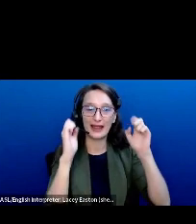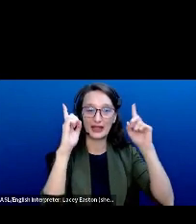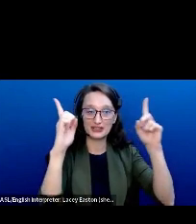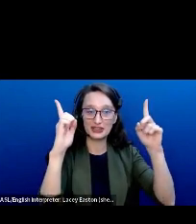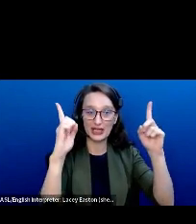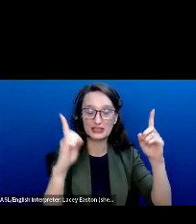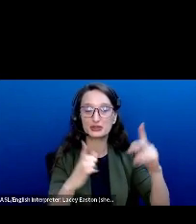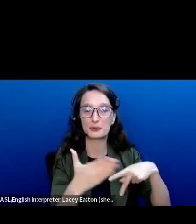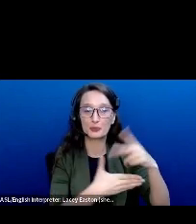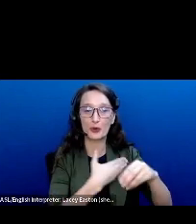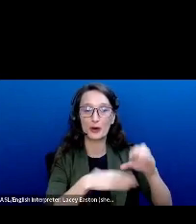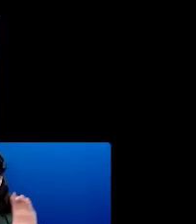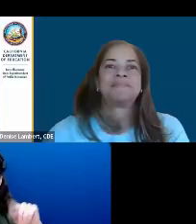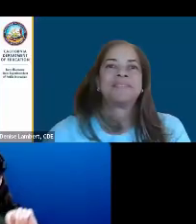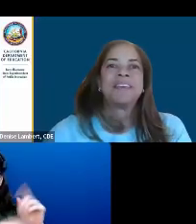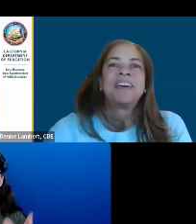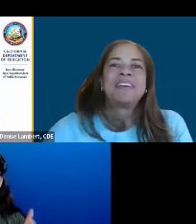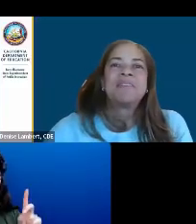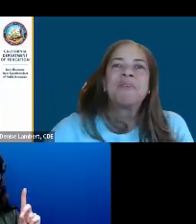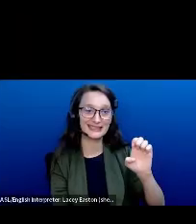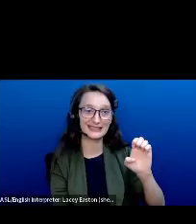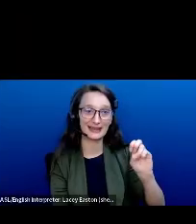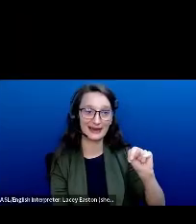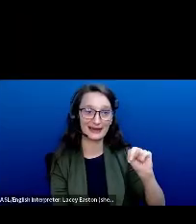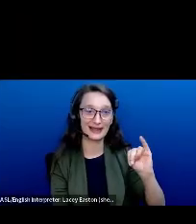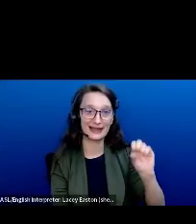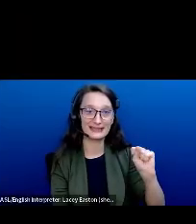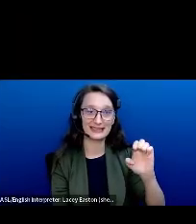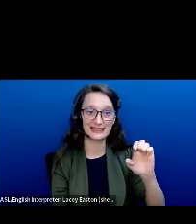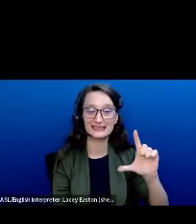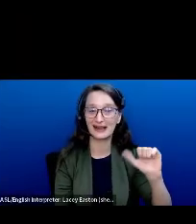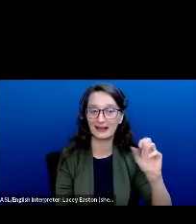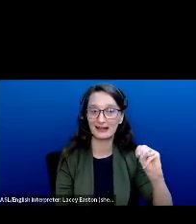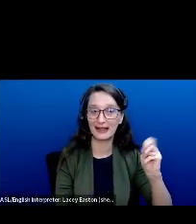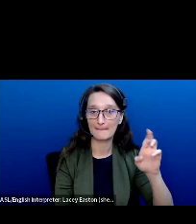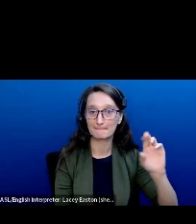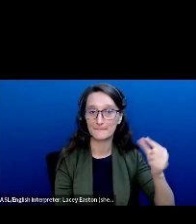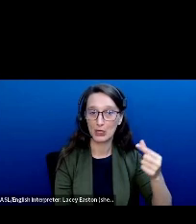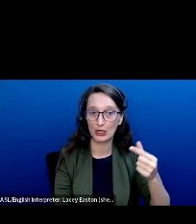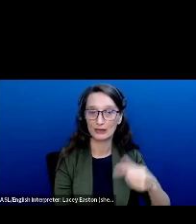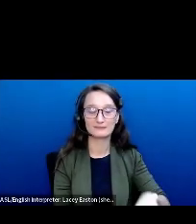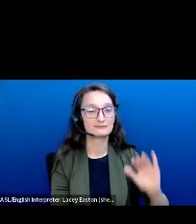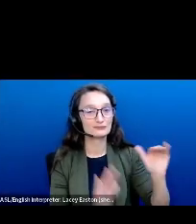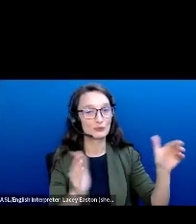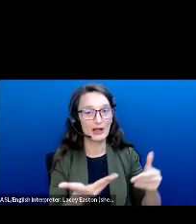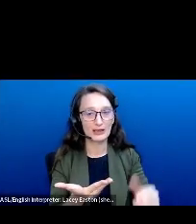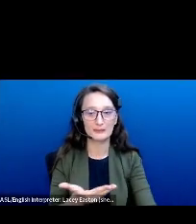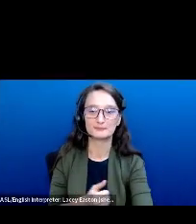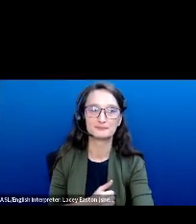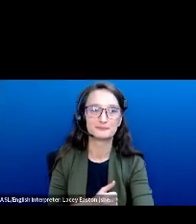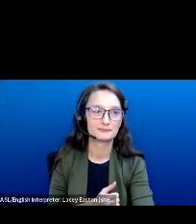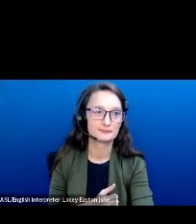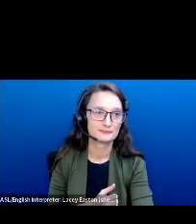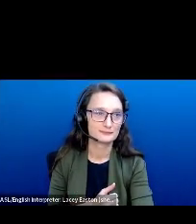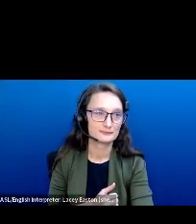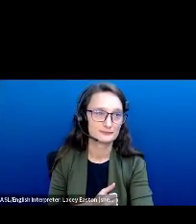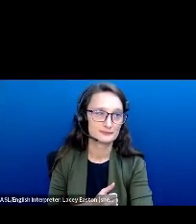la bienvenida a Denise. Buenos días y gracias, Robin. Gracias por esta oportunidad de